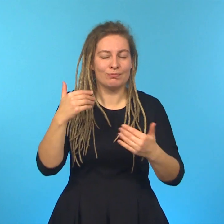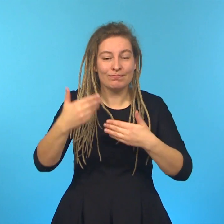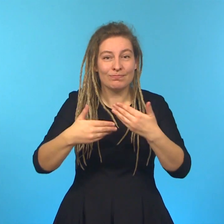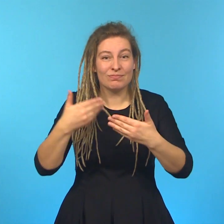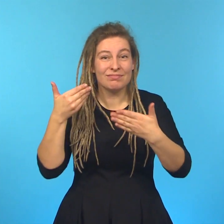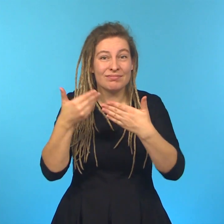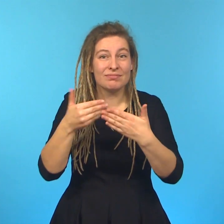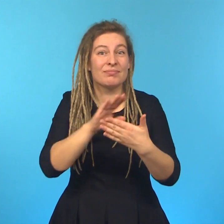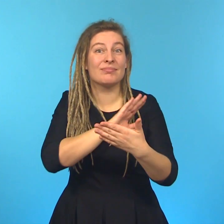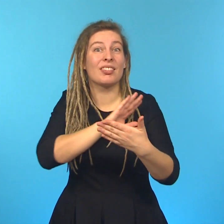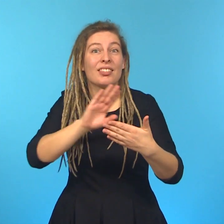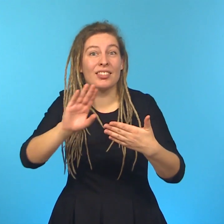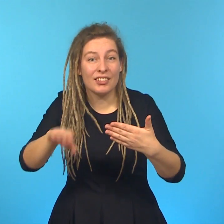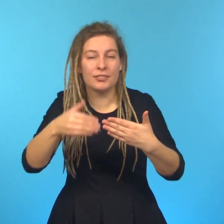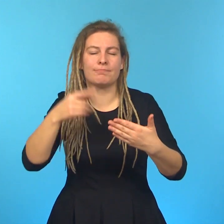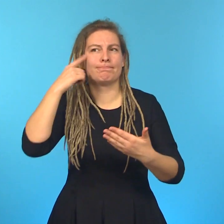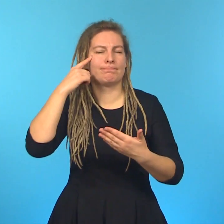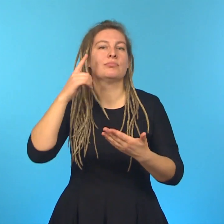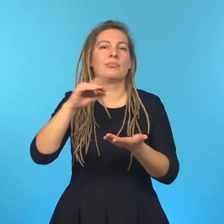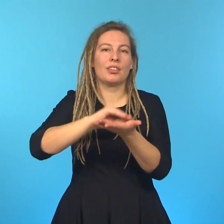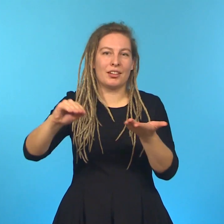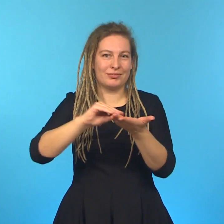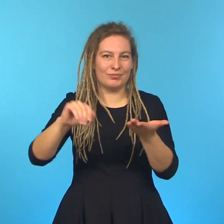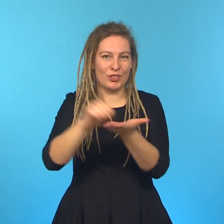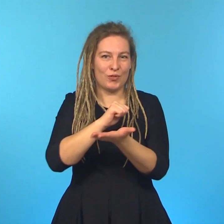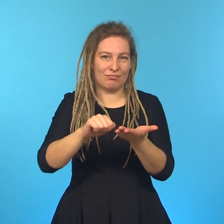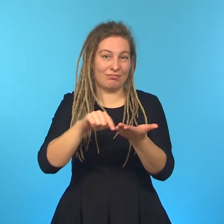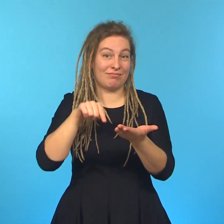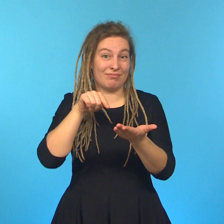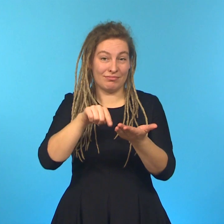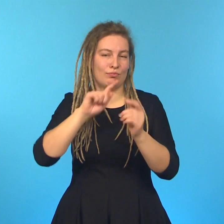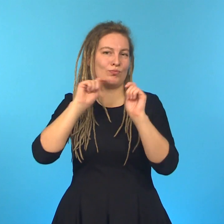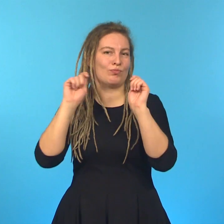Galiausiai prieš mirtį testamentu